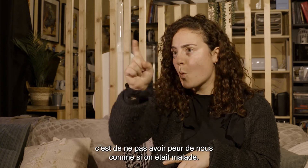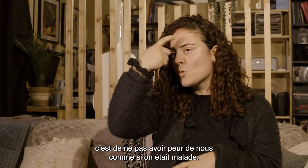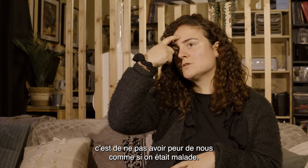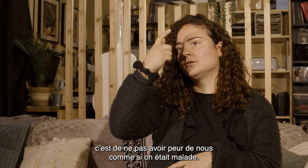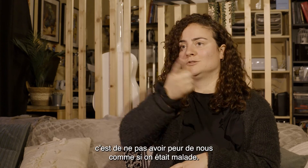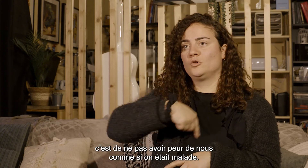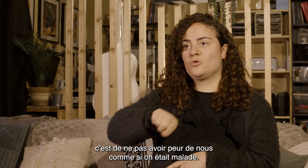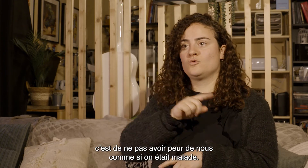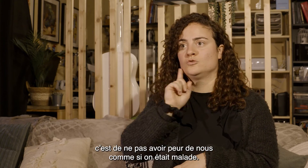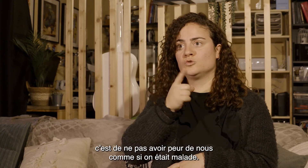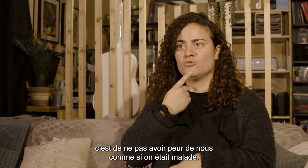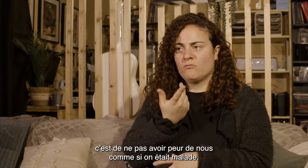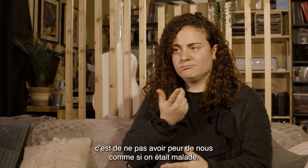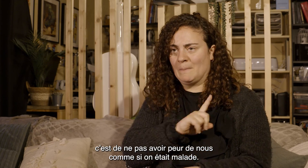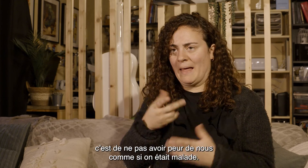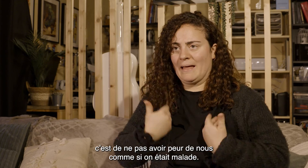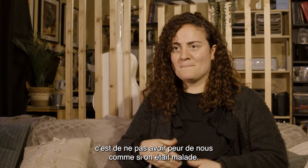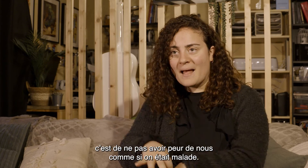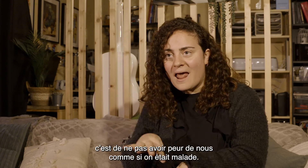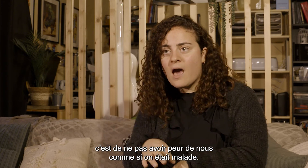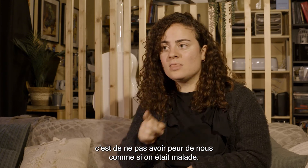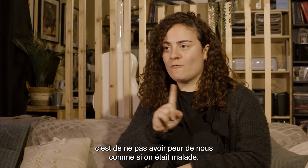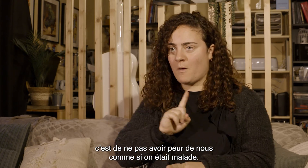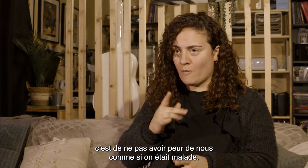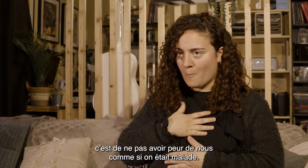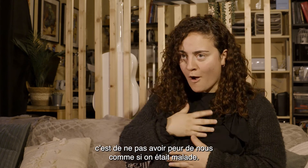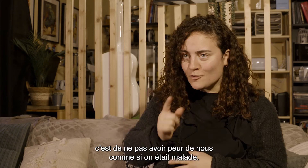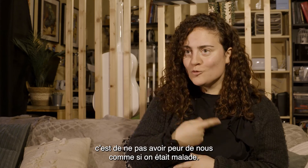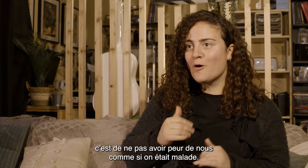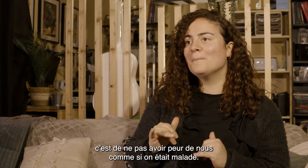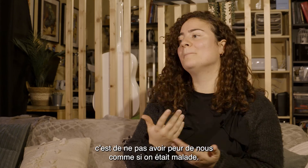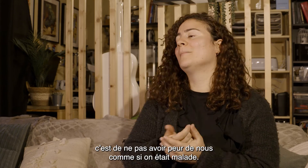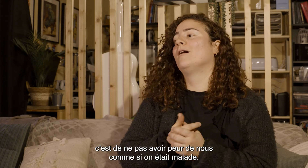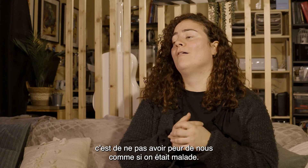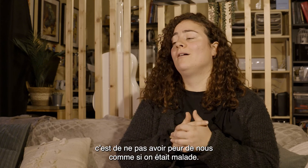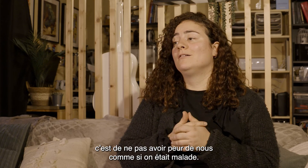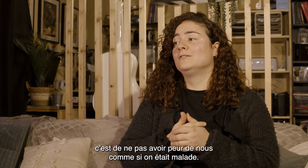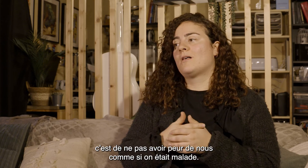c’est de ne pas avoir peur de nous comme si on était malade.